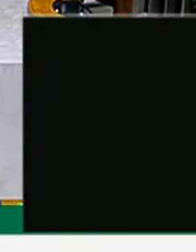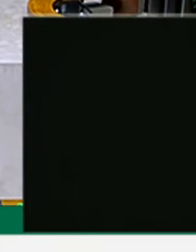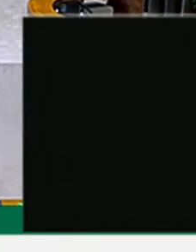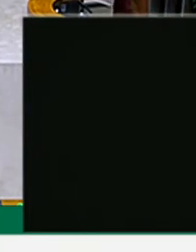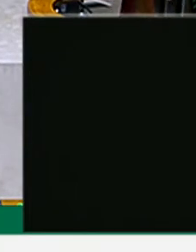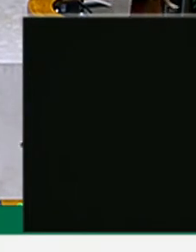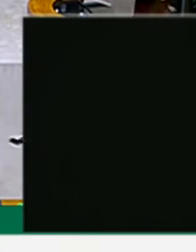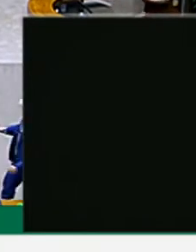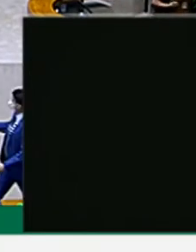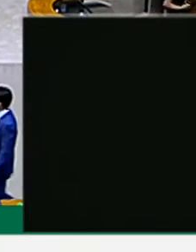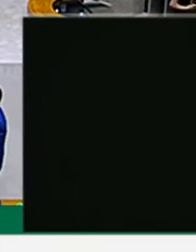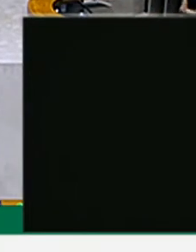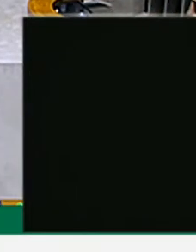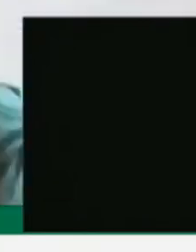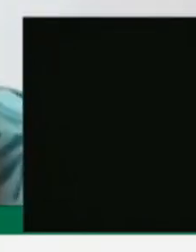TECIDO COM MUITAS MENTIRAS